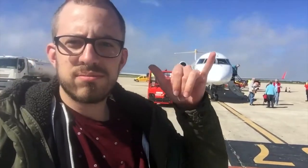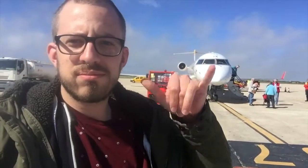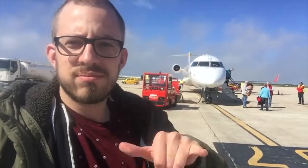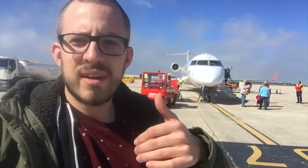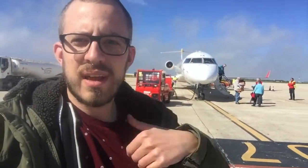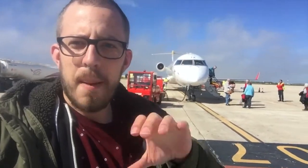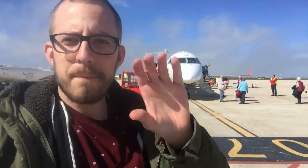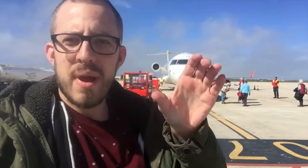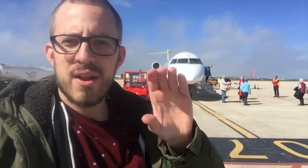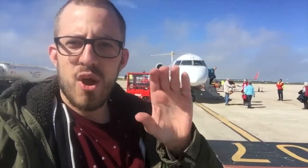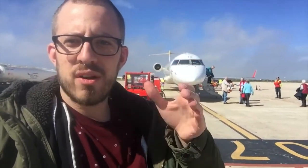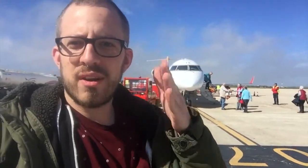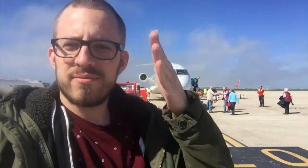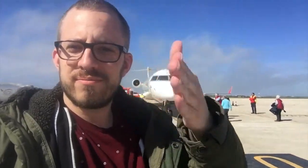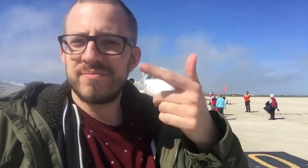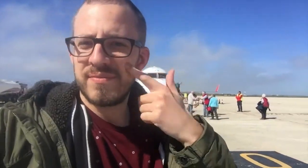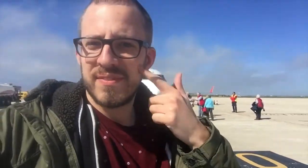Acabamos de aterrizar en Menorca, vamos, ¡a ver qué tal!